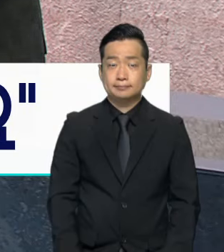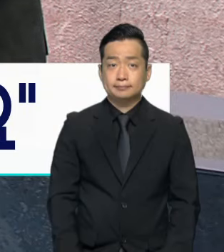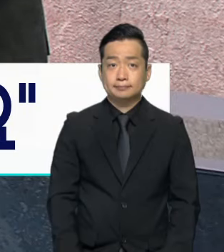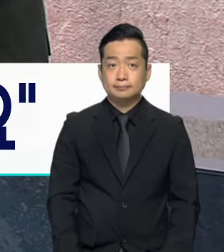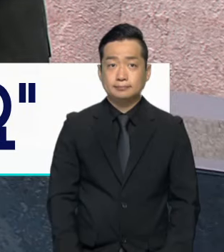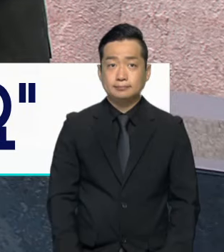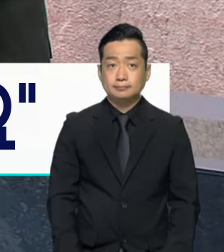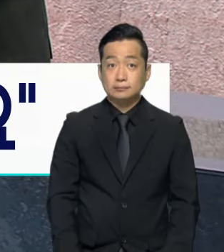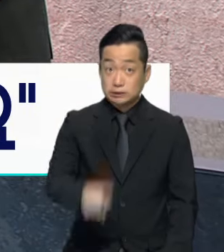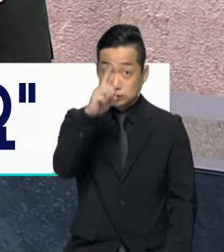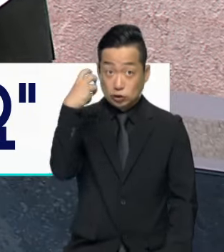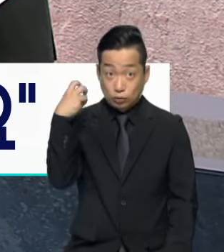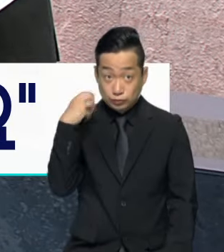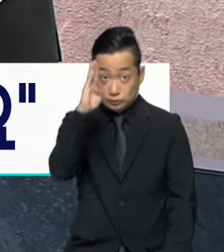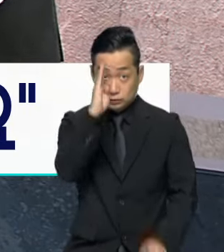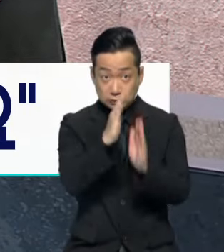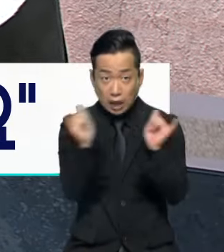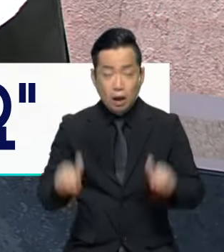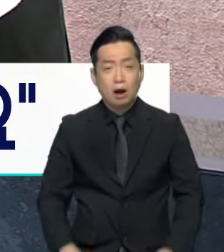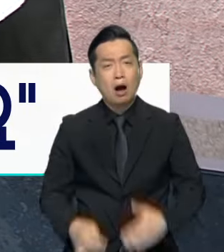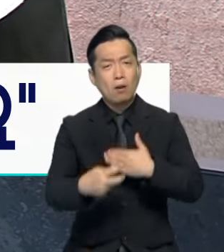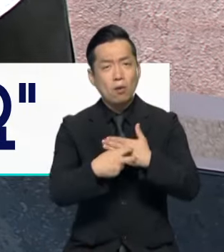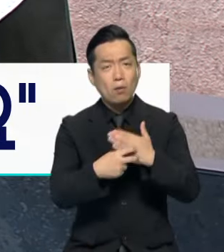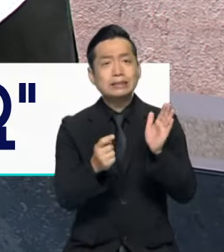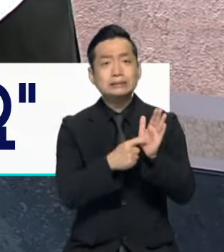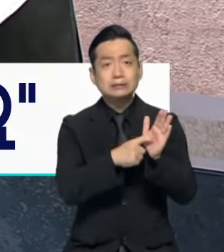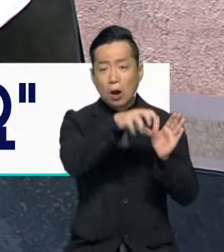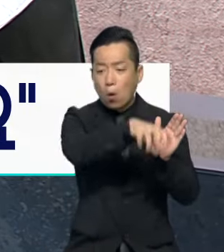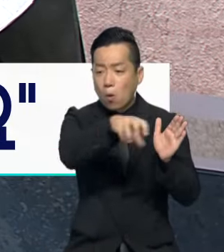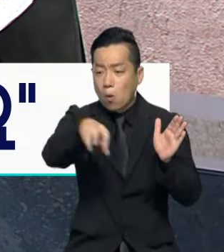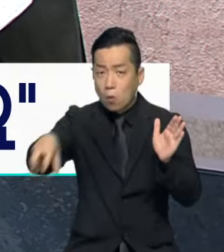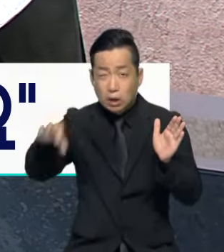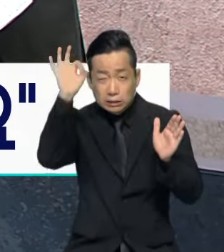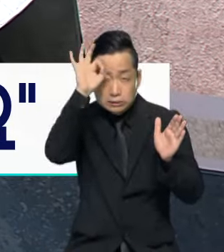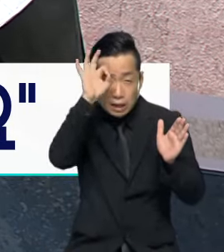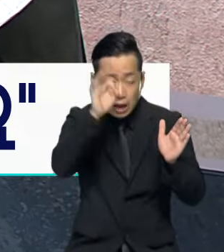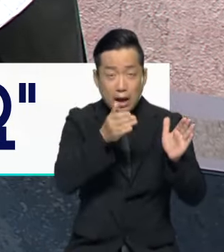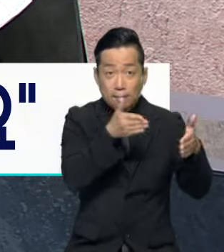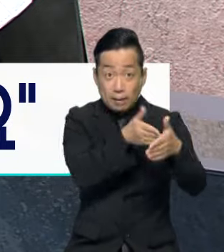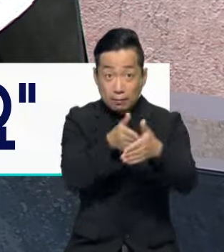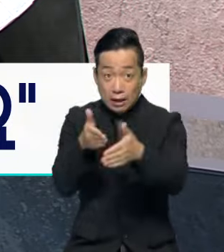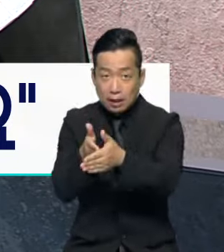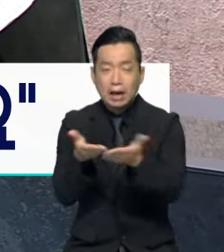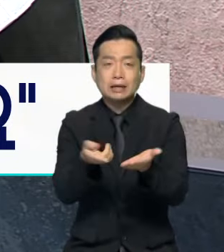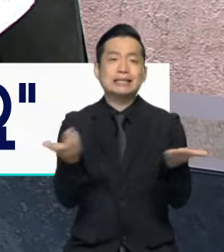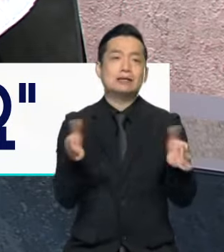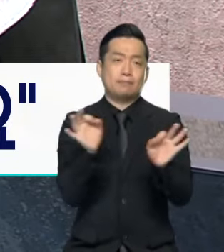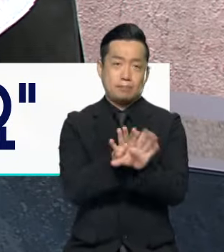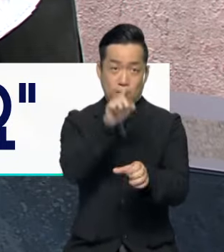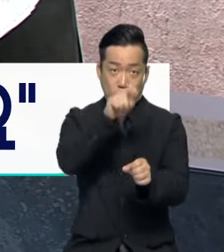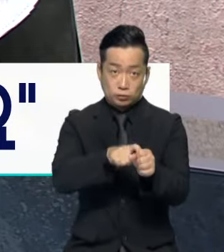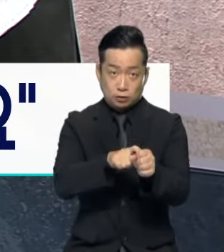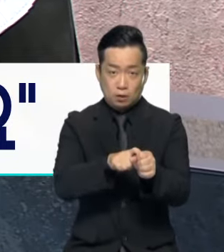(앵커) 정부는 이렇게 환자들이 병원 응급실을 여러 군데 찾아다녀야 하는 일을 없애겠다며 대책을 내놨습니다.